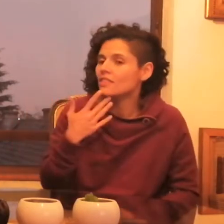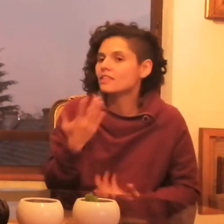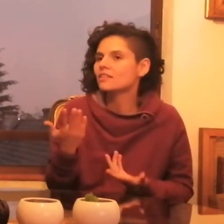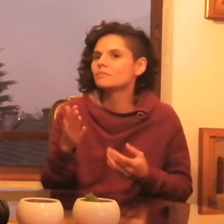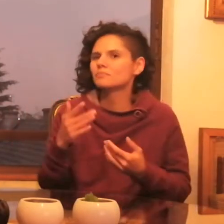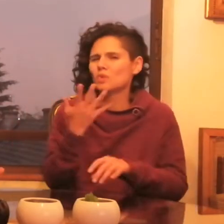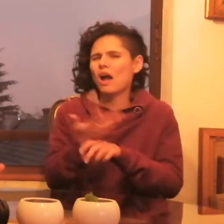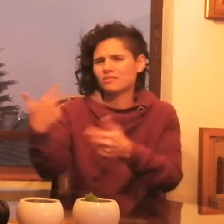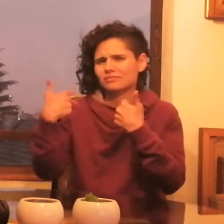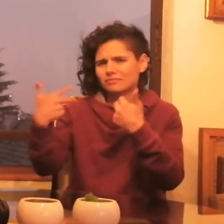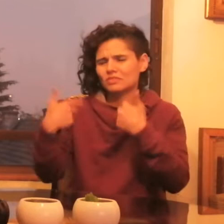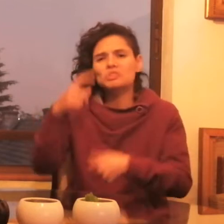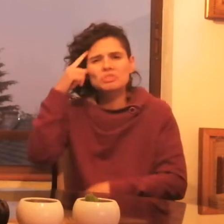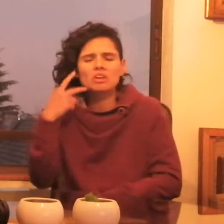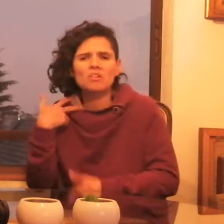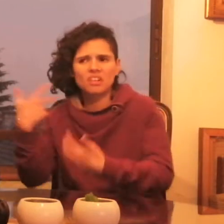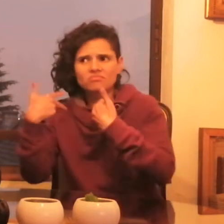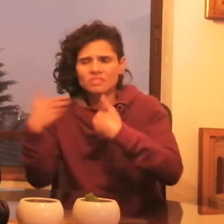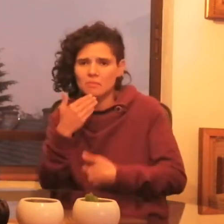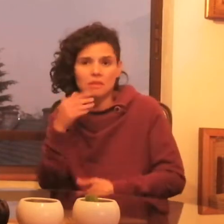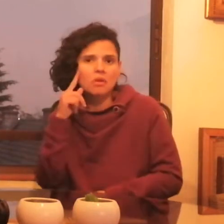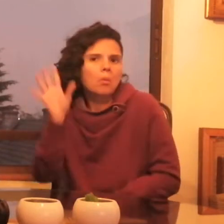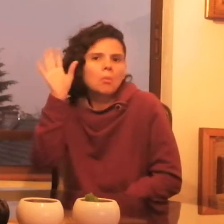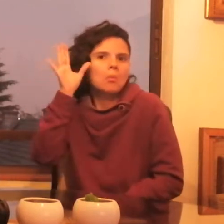yo creo que a mí me hicieron bulling y nunca supe osea no porque yo estaba en